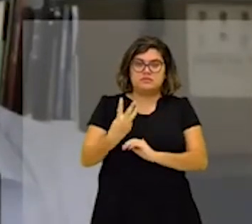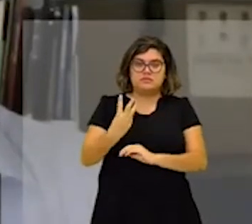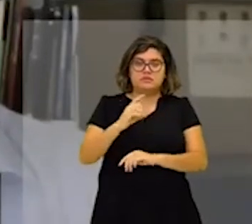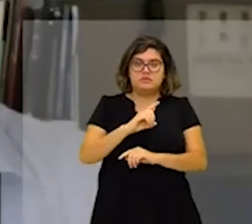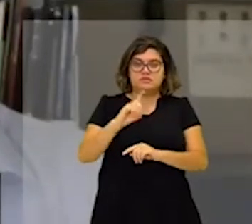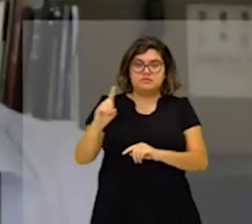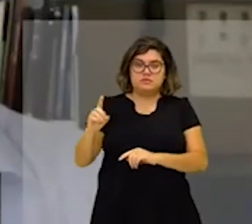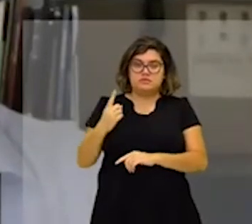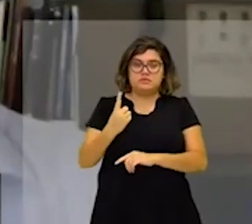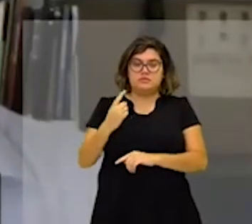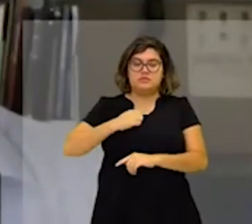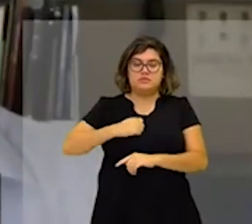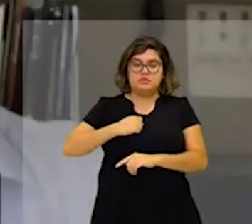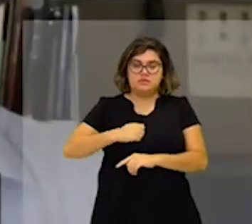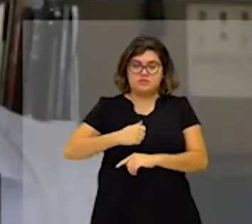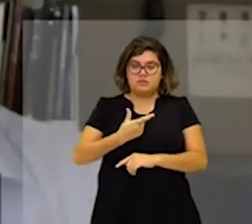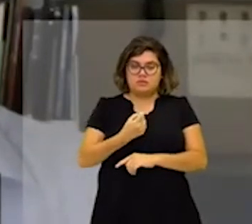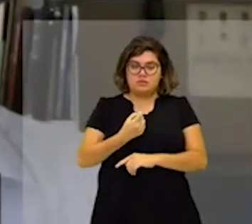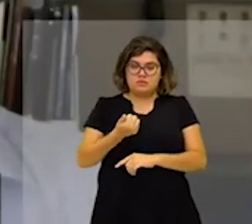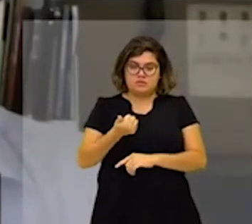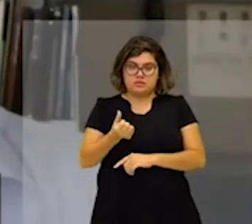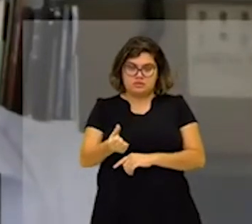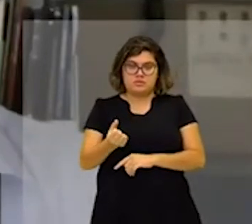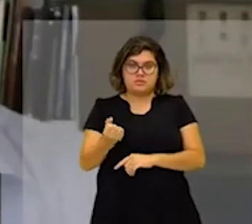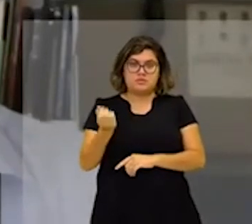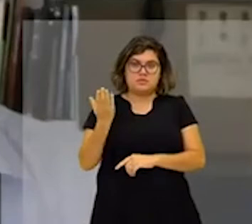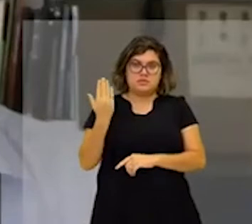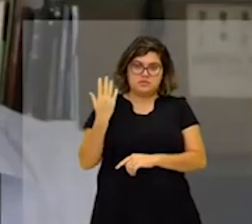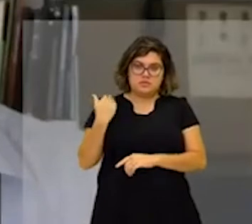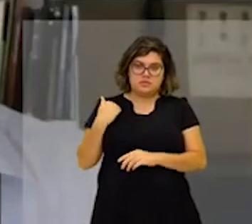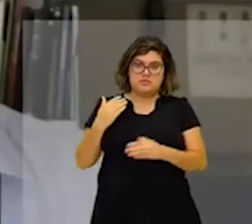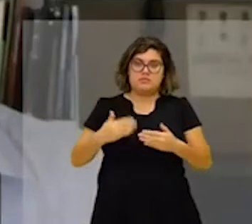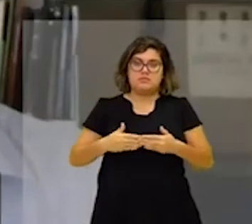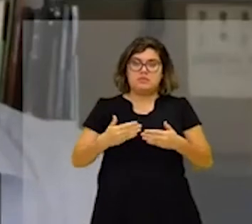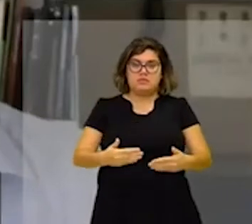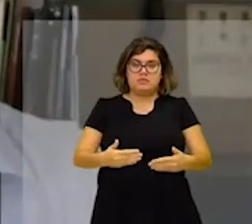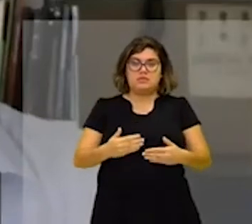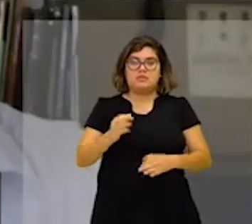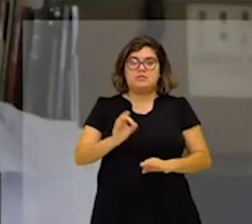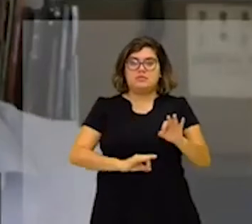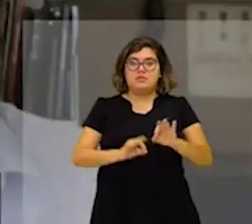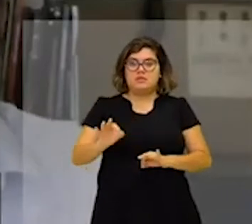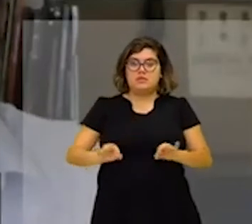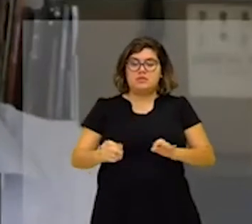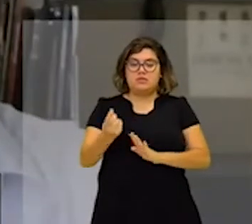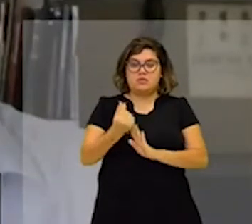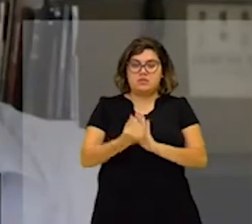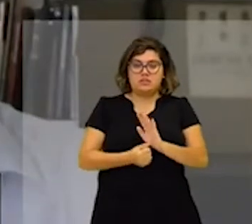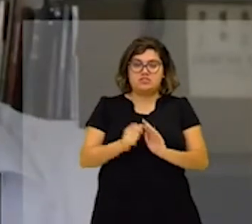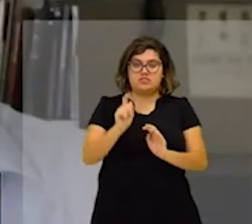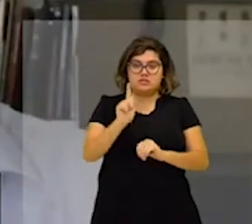né domingo do extinto Ministério do planejamento orçamento e gestão e depois com a recomendação nº